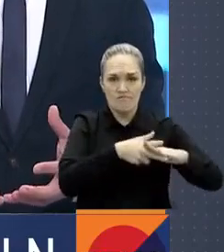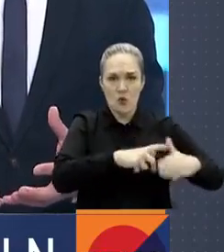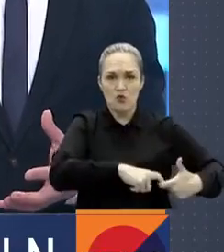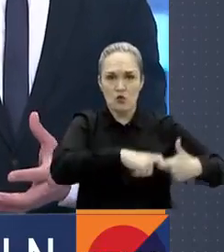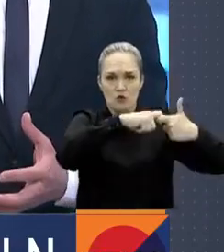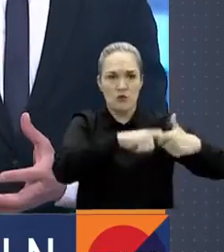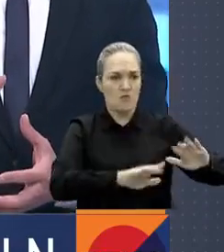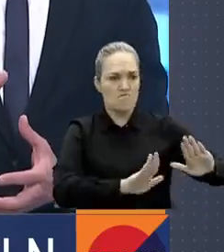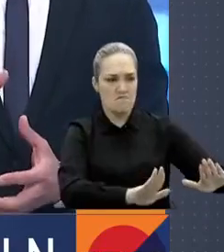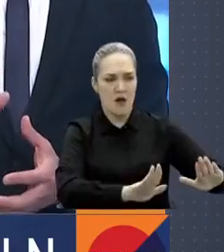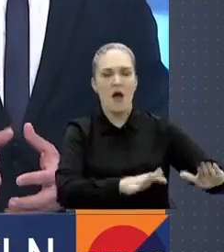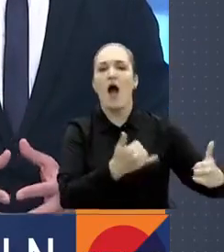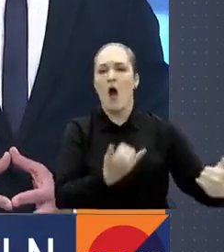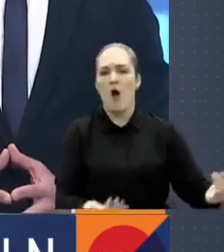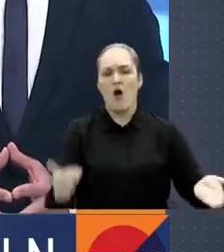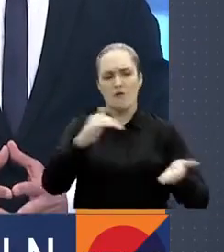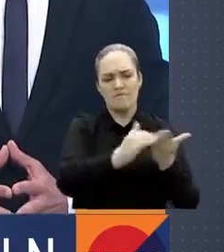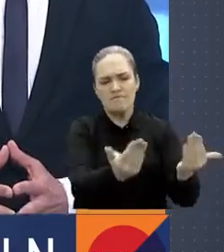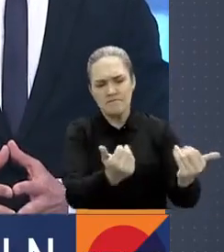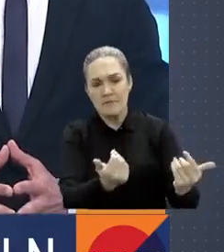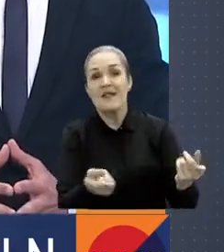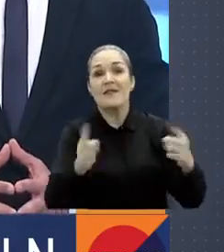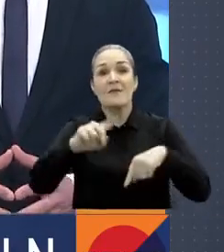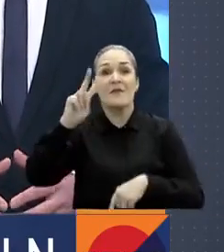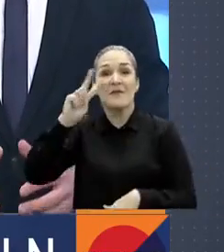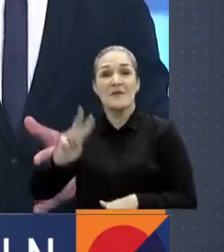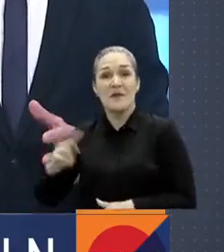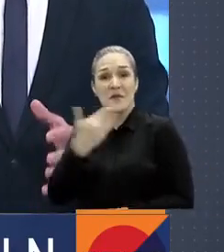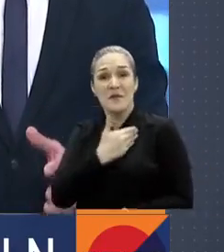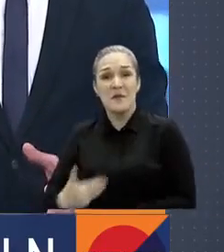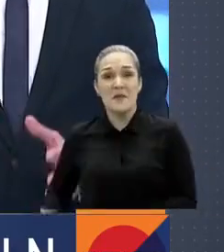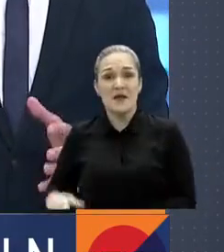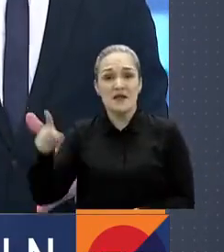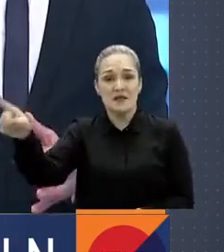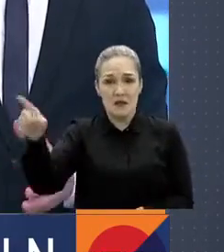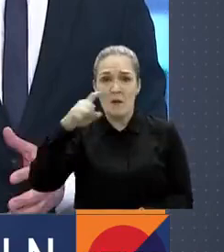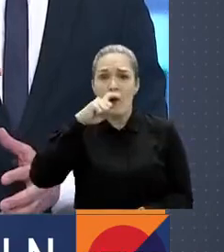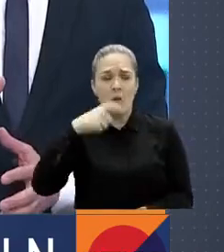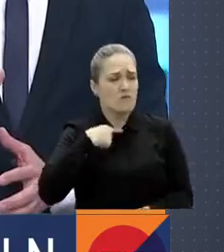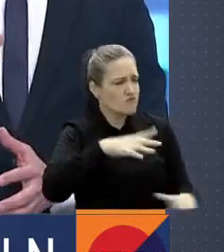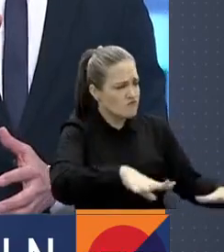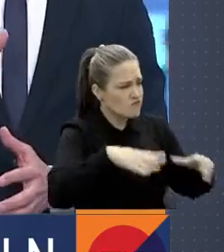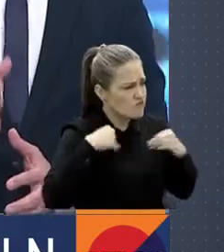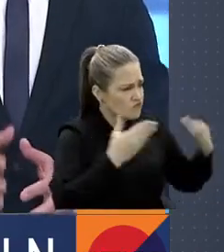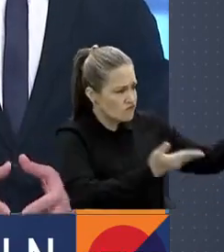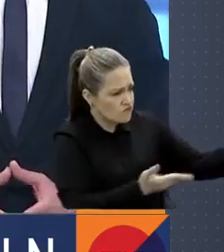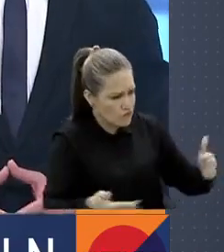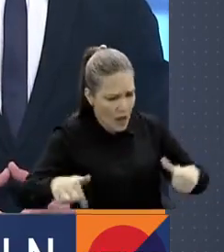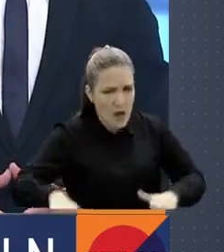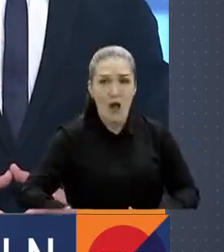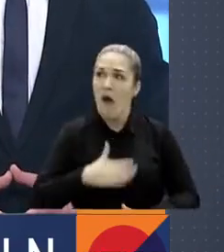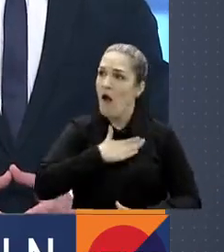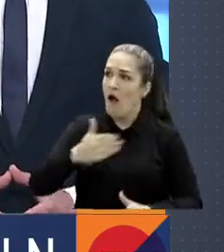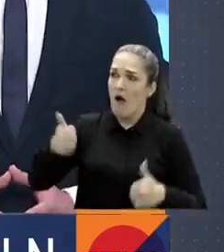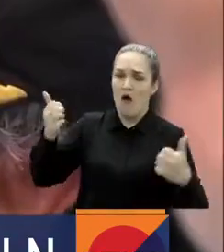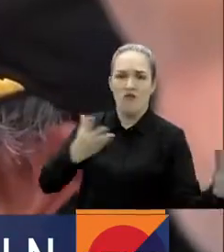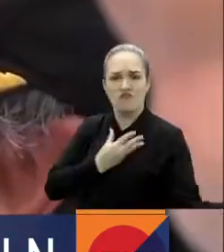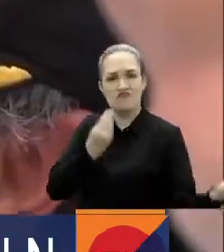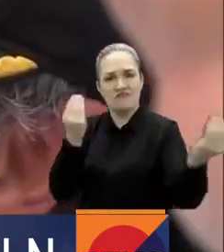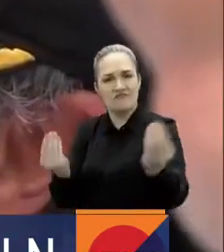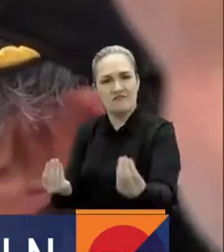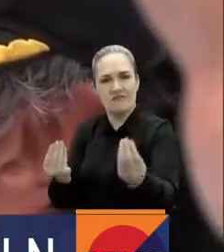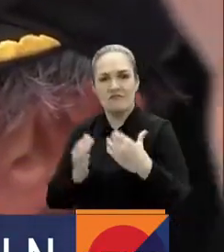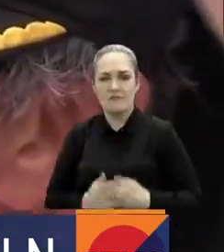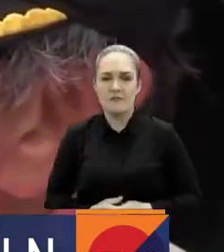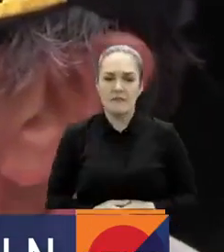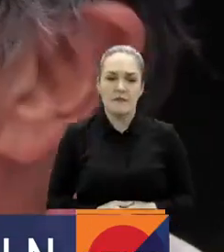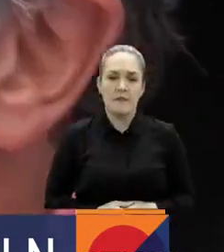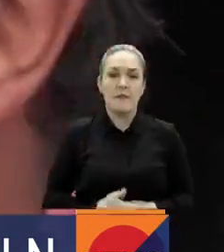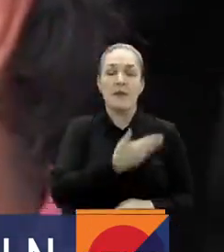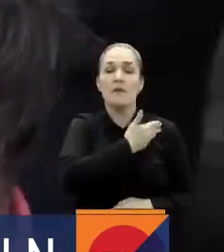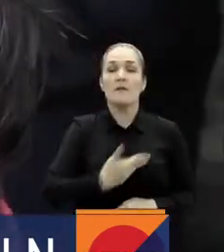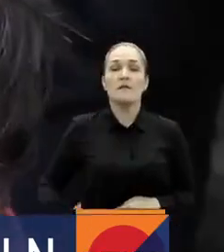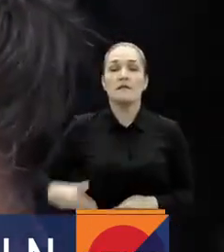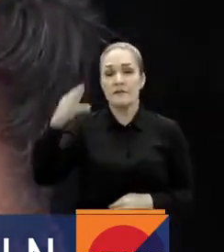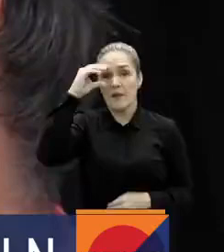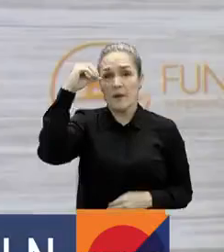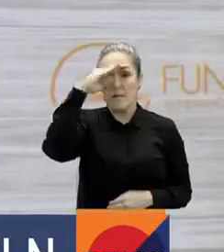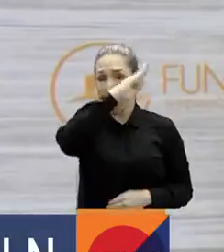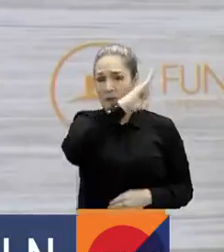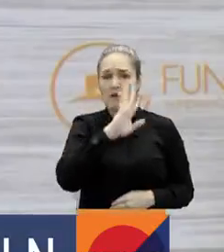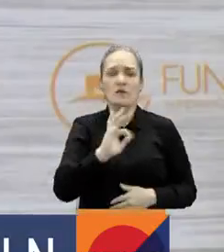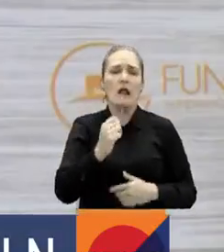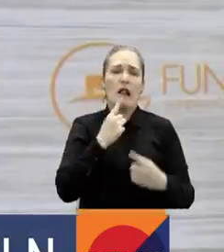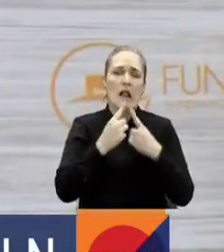LOS RE INICIOS DE LOS DIáLOGOS